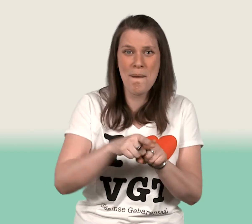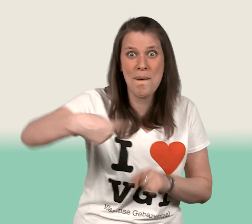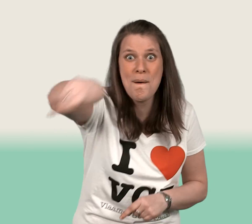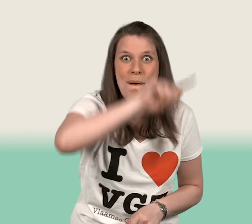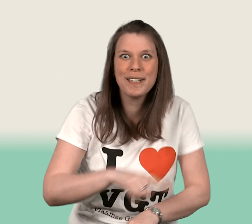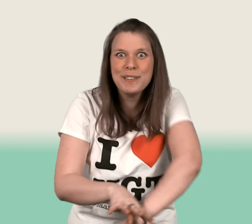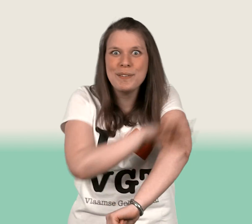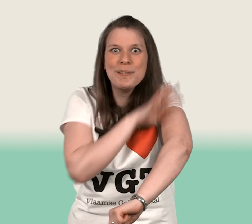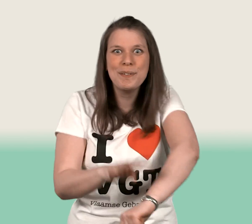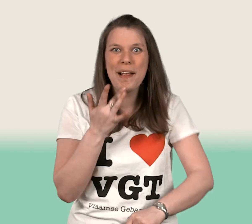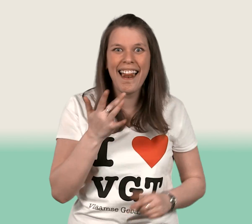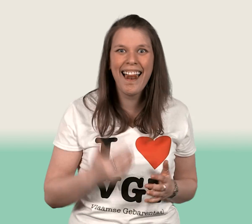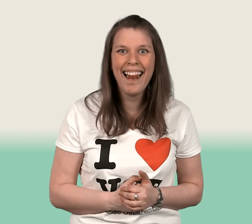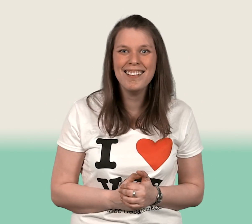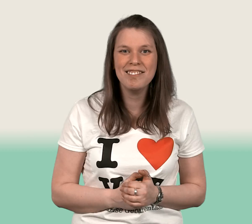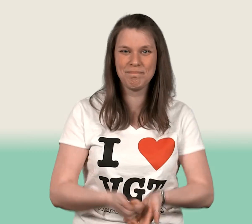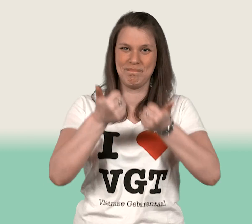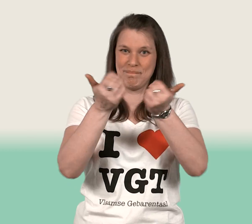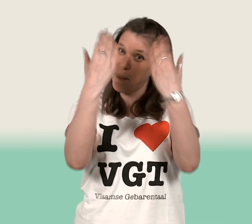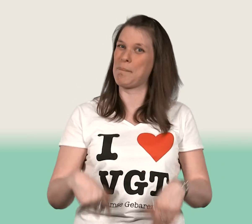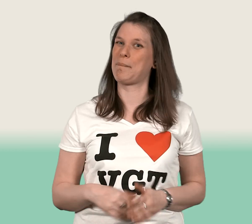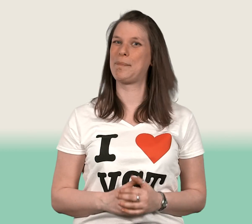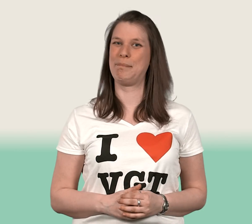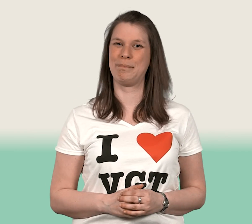Doe mee met deze unieke kippenvelmoment.